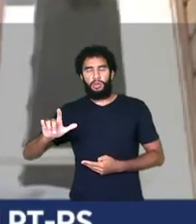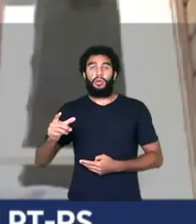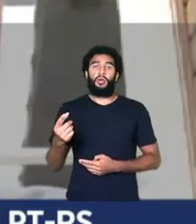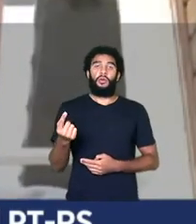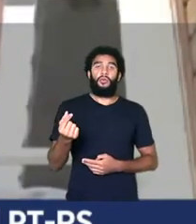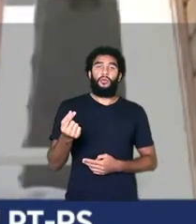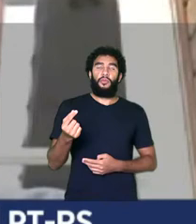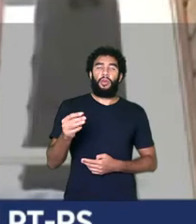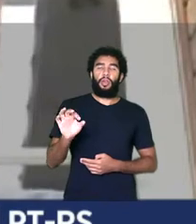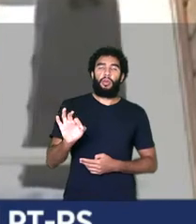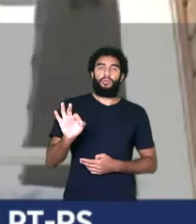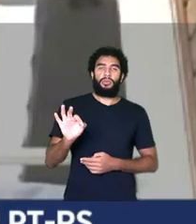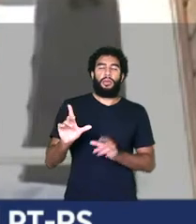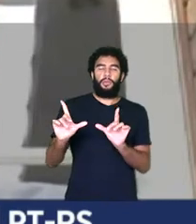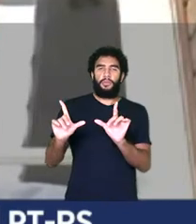GASOLINA, NAQUELA ÉPOCA ERAM